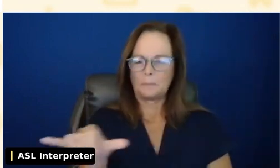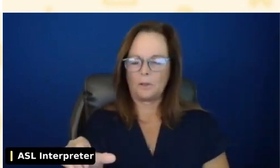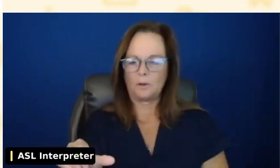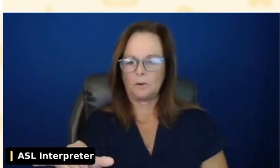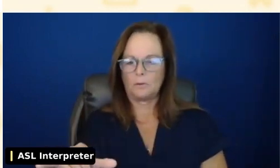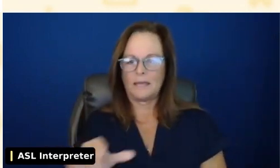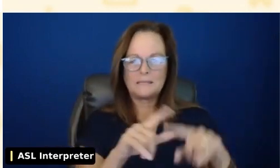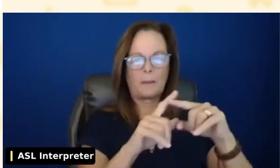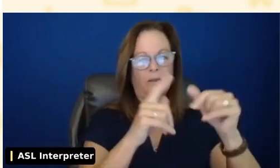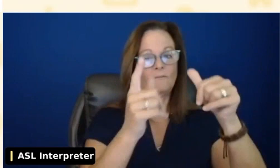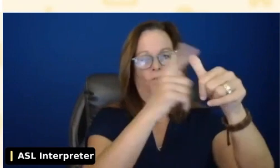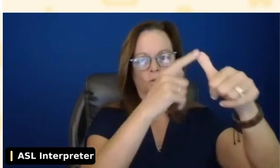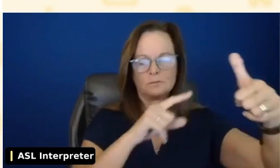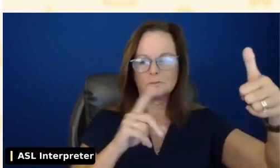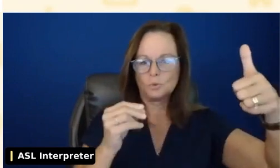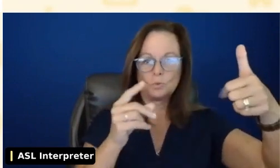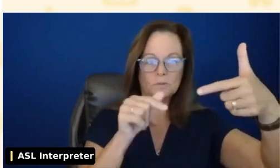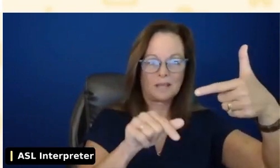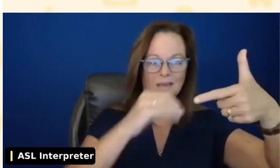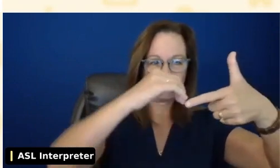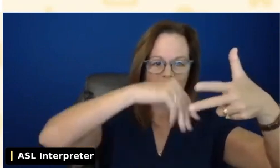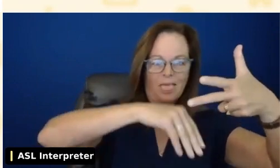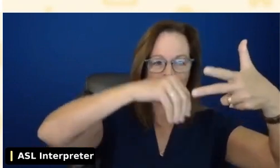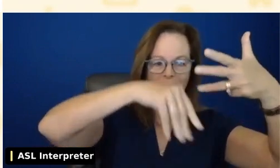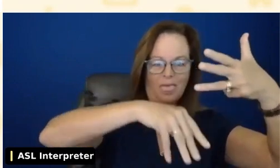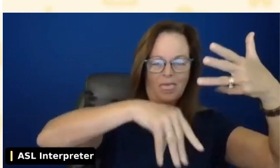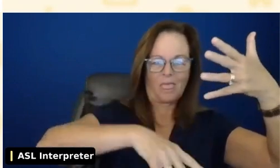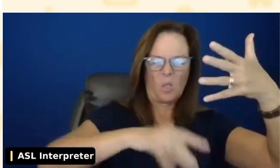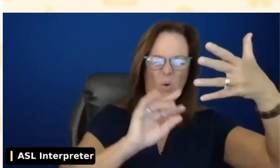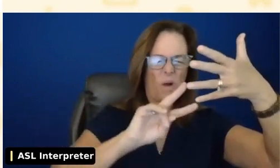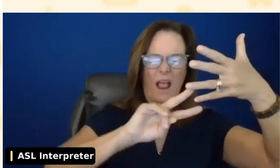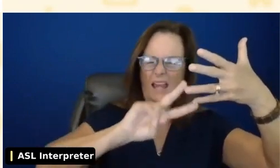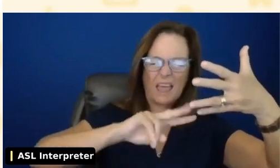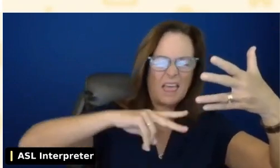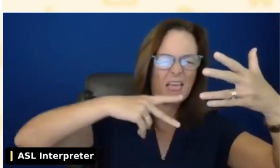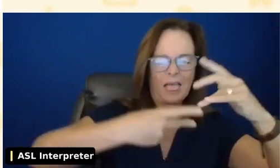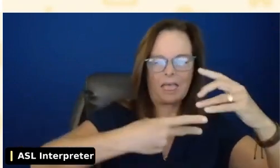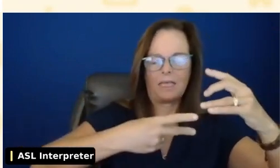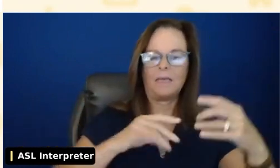Y luego tengo la opción de hacer clic para ir a la opción de reordenar